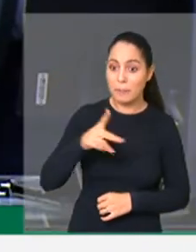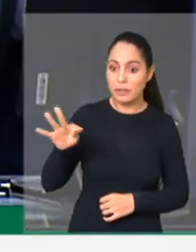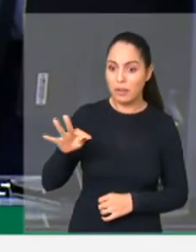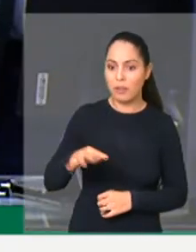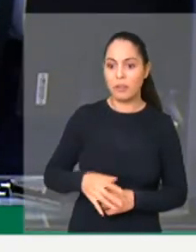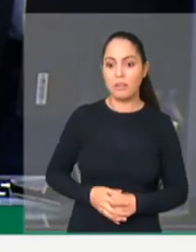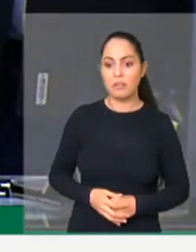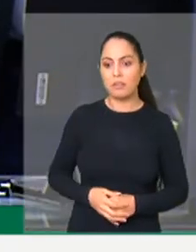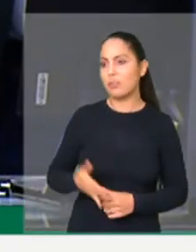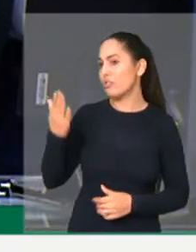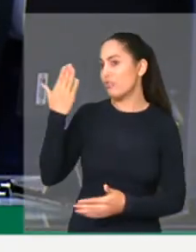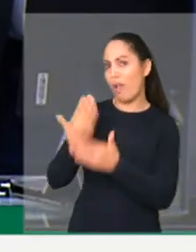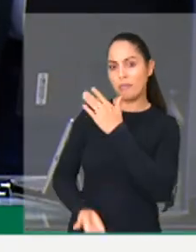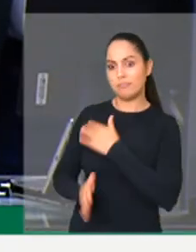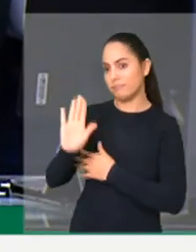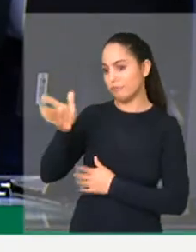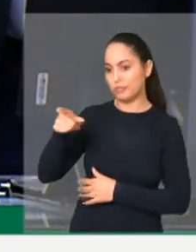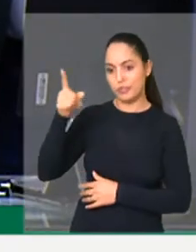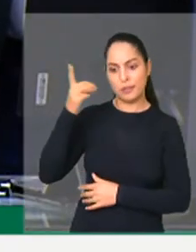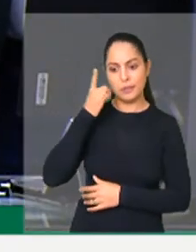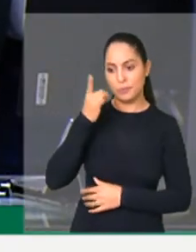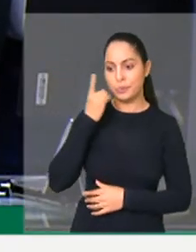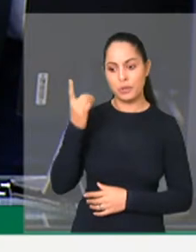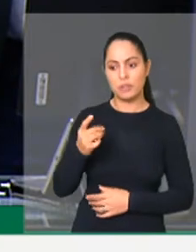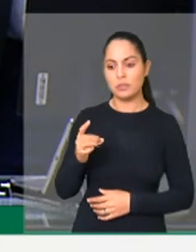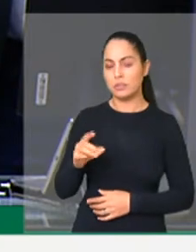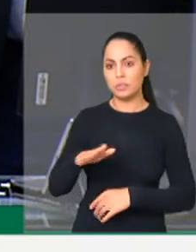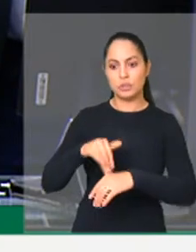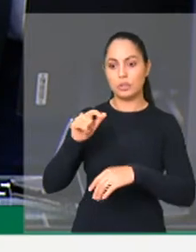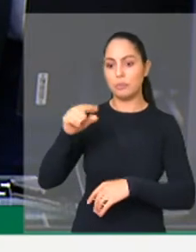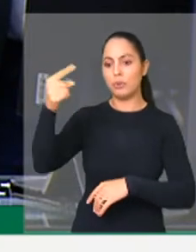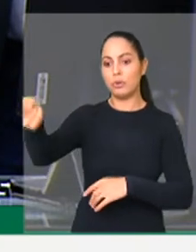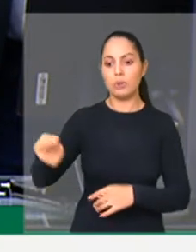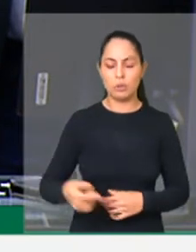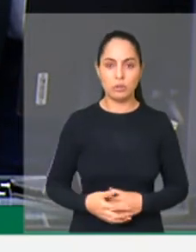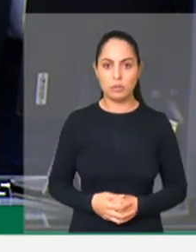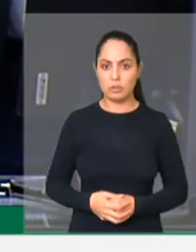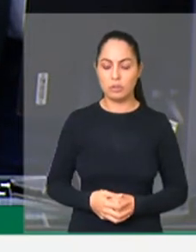NÃO FALOU, ELE NÃO FALOU, PRESIDENTE. [PRESIDENTE]: DEPUTADO AFONSO, COMO ÚLTIMA VEZ EU VOU DAR ESSA EXCEÇÃO, MAS O SENHOR FOI CHAMADO 5